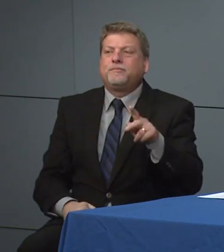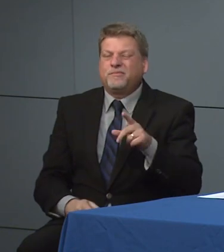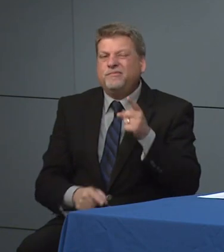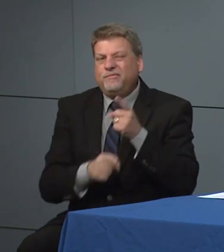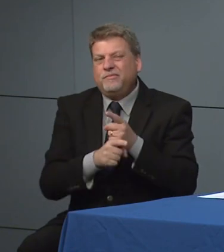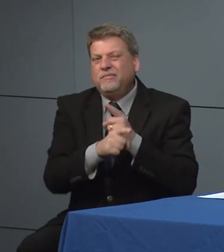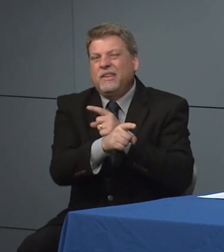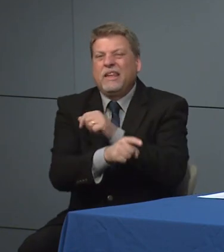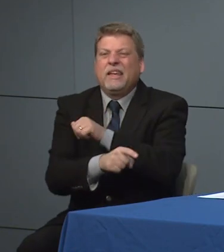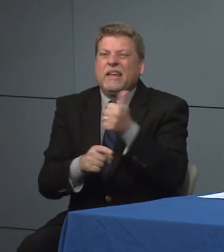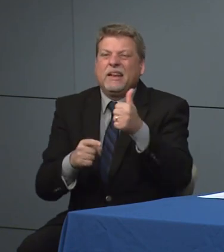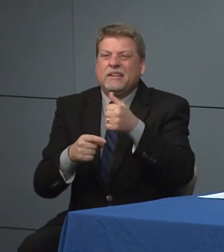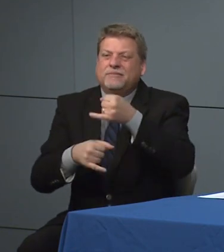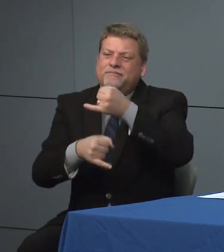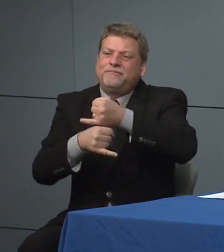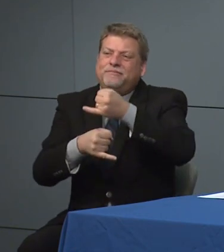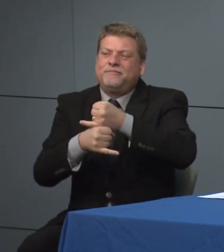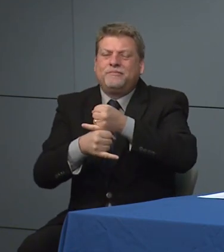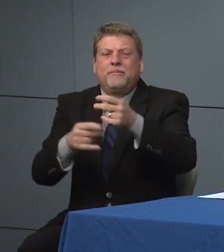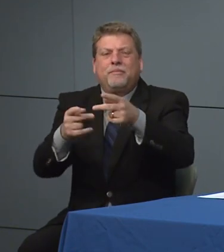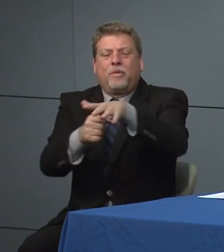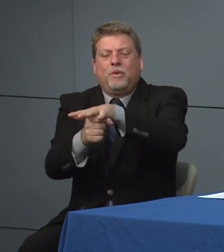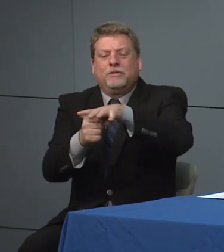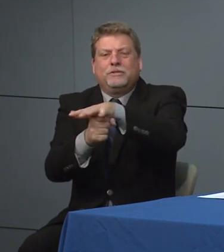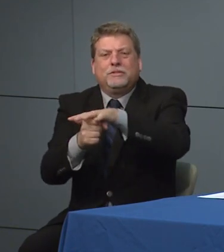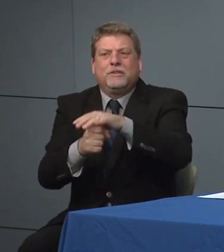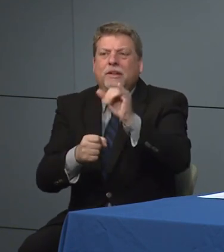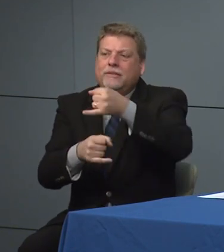si cuando hablamos de de grupos, seguir de congregación